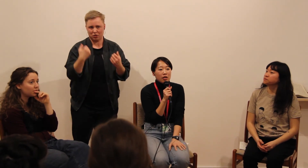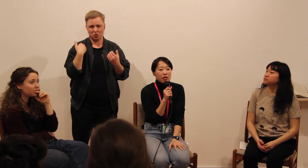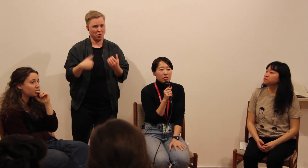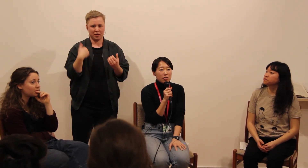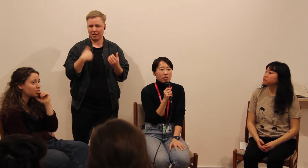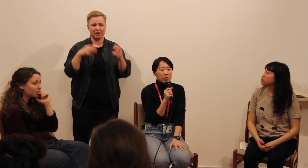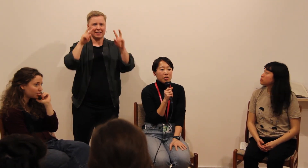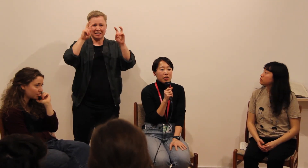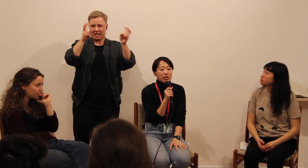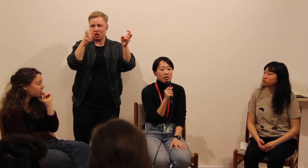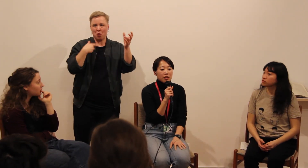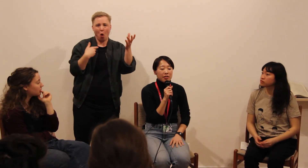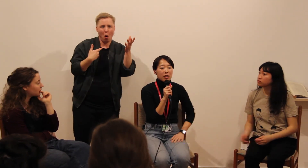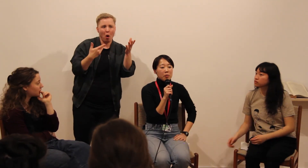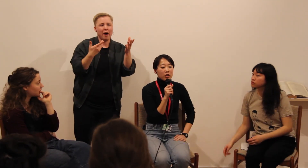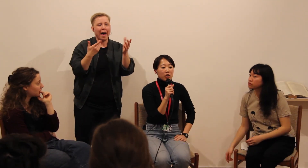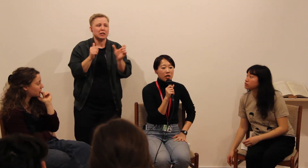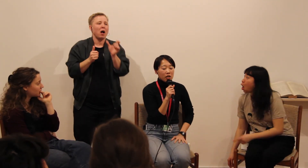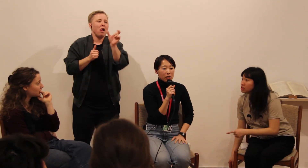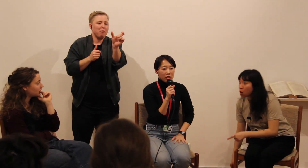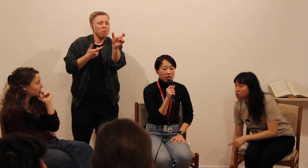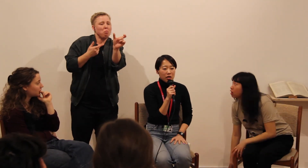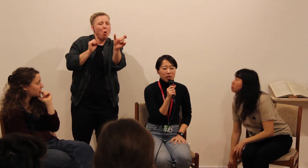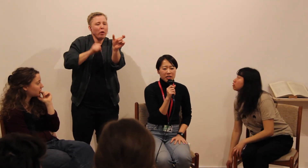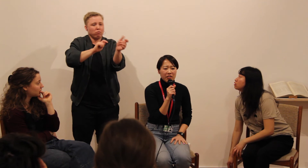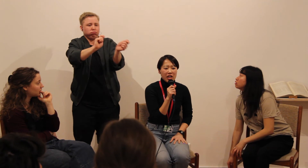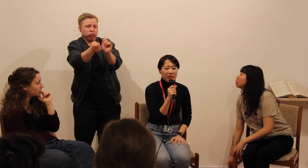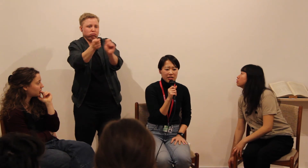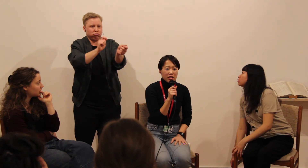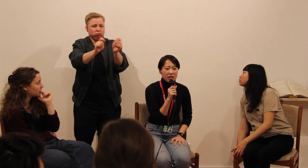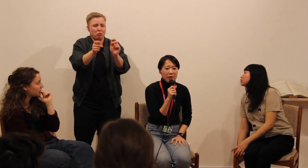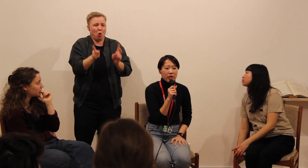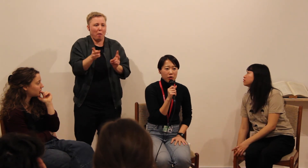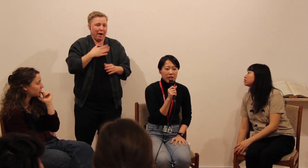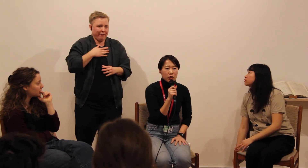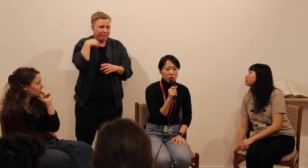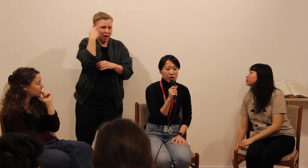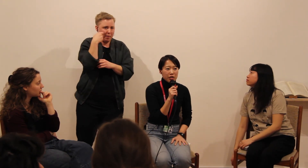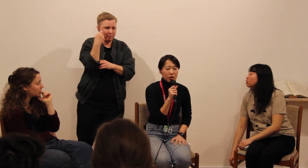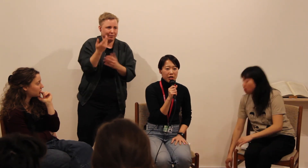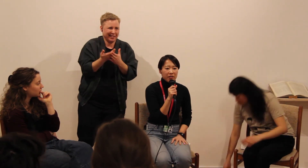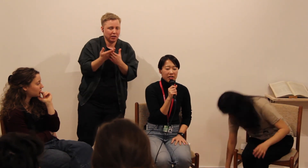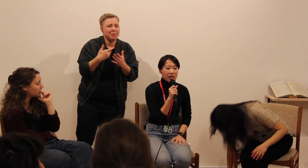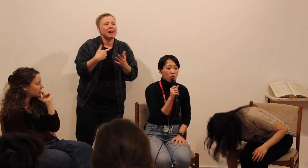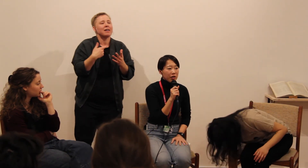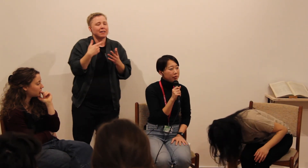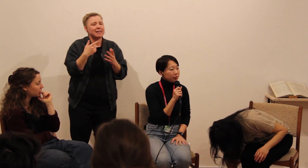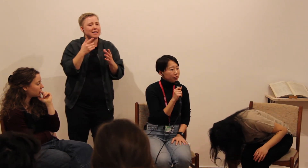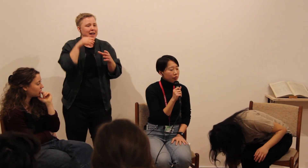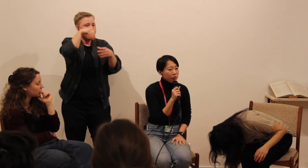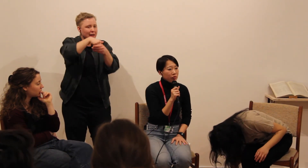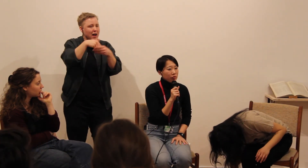Ganz simpel gesagt: Der Film behandelt das Massaker durch südkoreanische Soldaten im Vietnamkrieg.